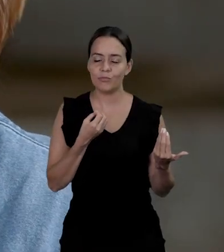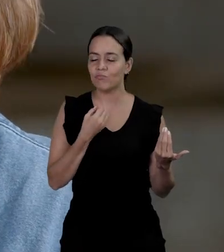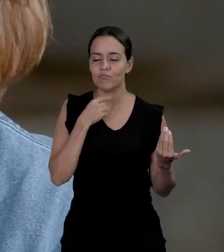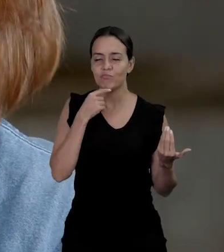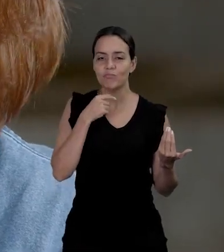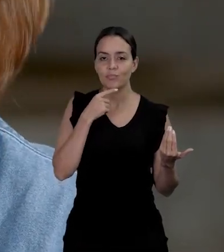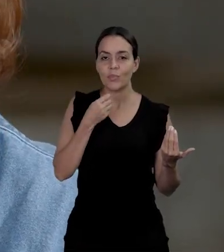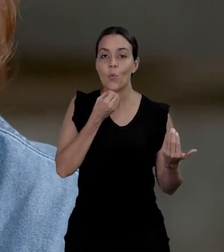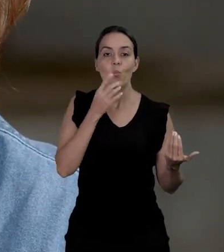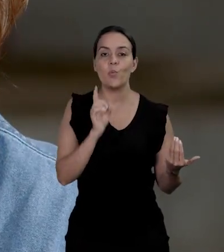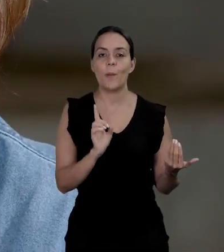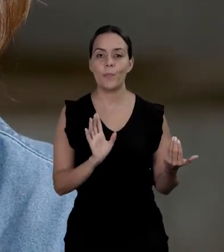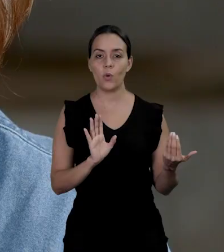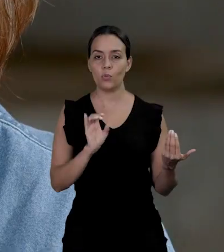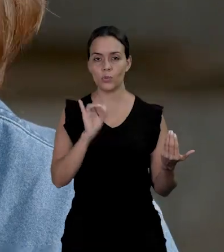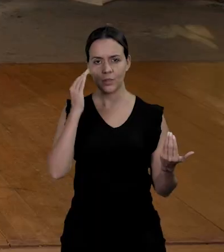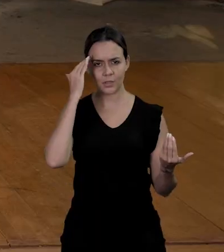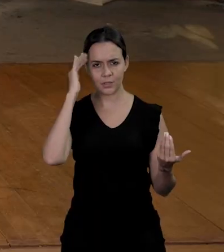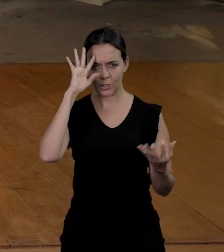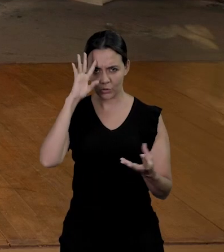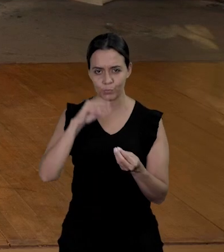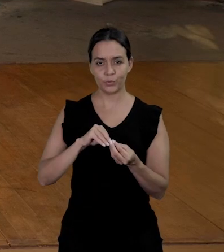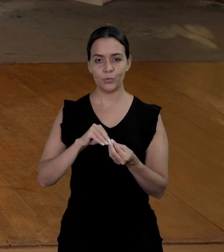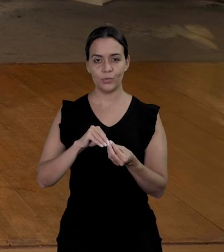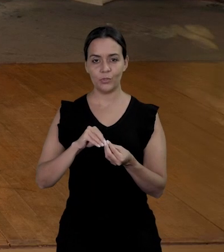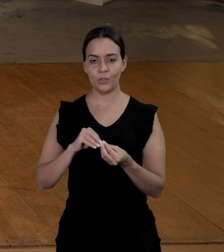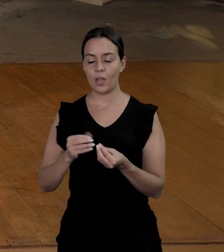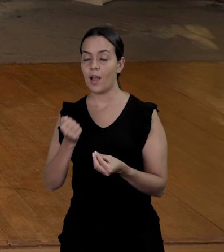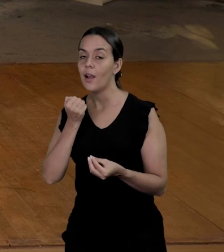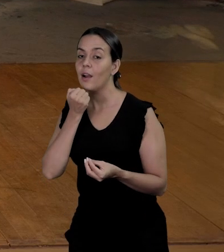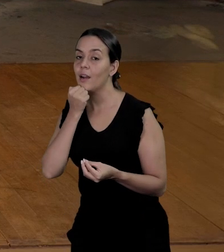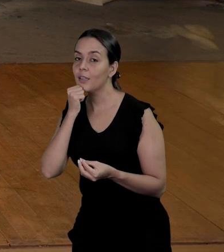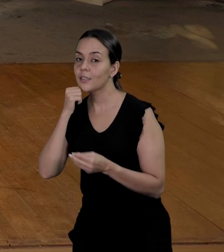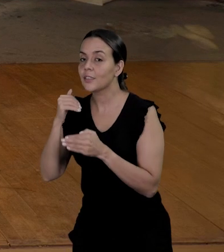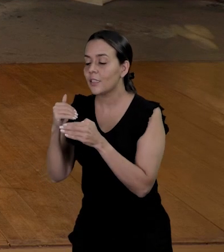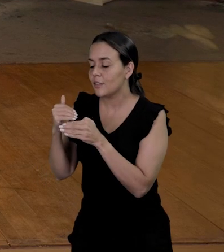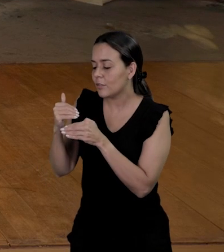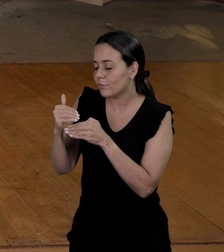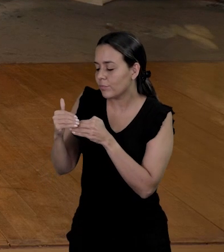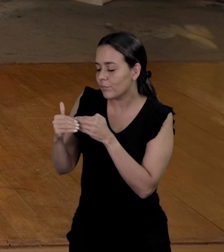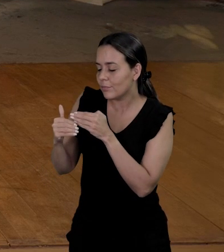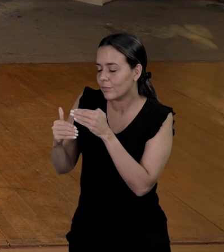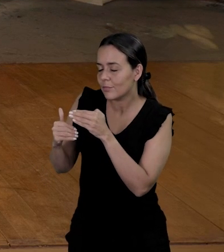Na verdade. Sim, sim, boa. Na medida que você entende que a ciência é um processo,